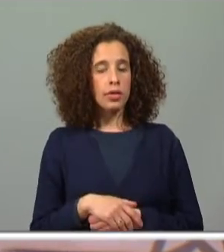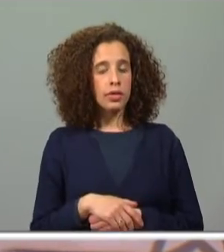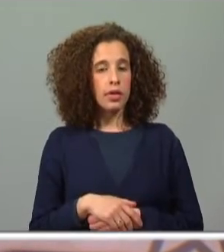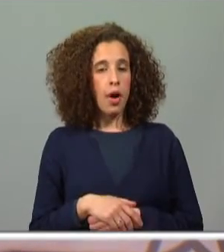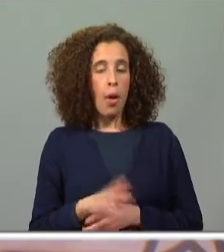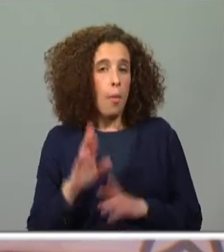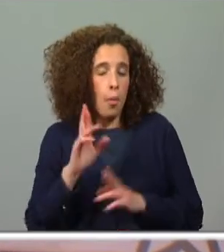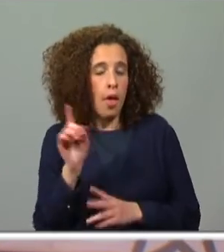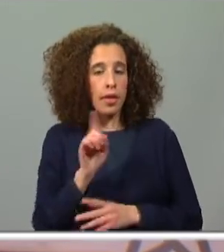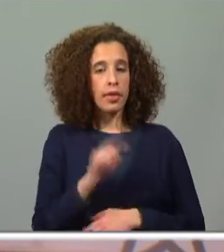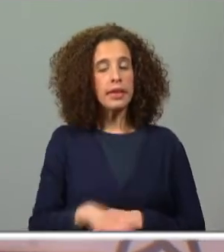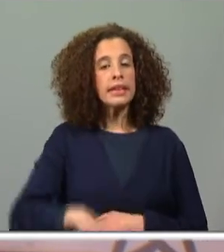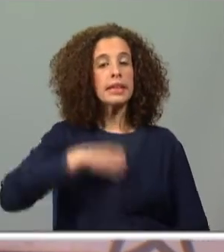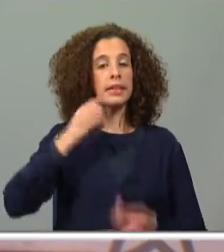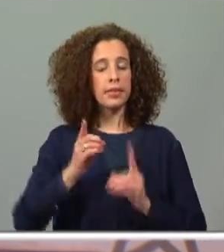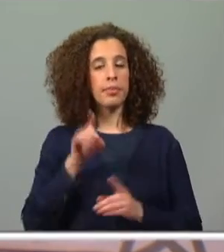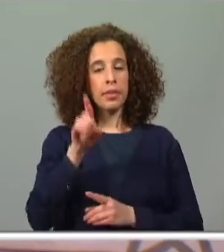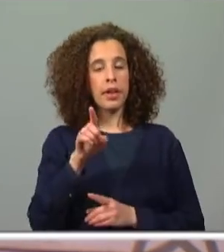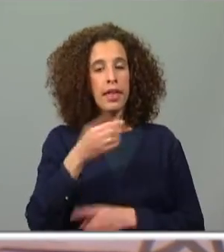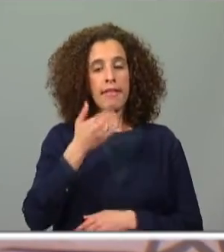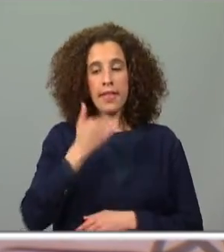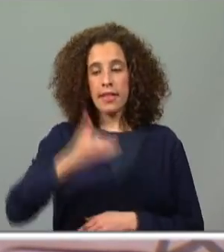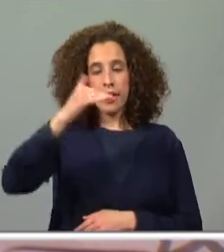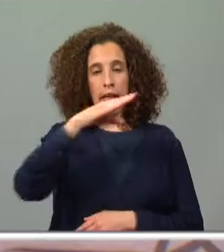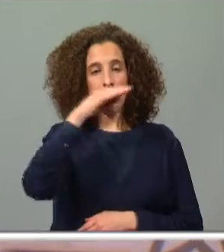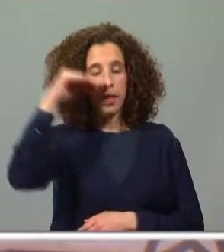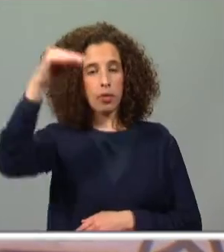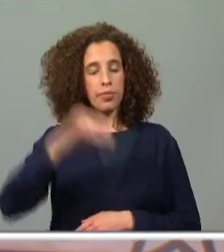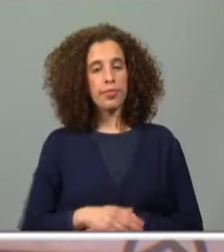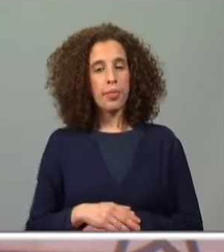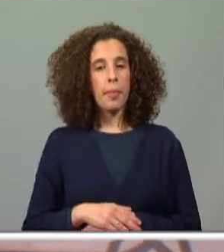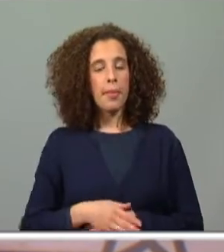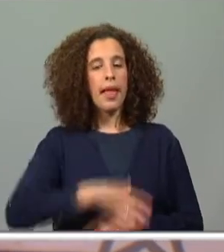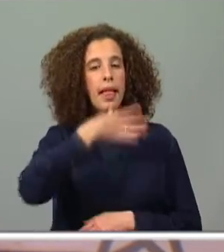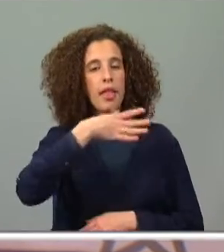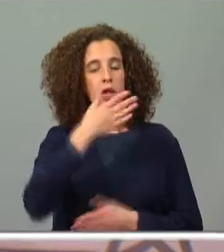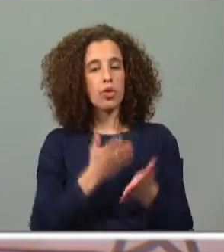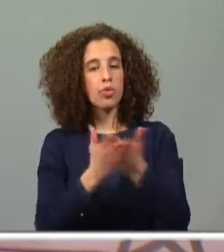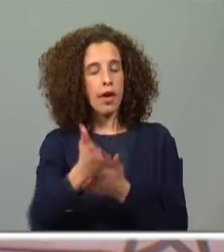desejar significa isto que na sua idade adulta a narradora continua a valorizar 希望意味著在你這個年紀敘述者繼續重視的成年人